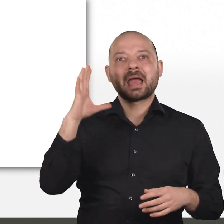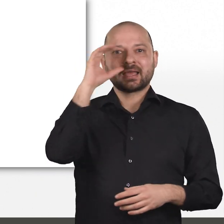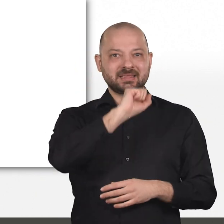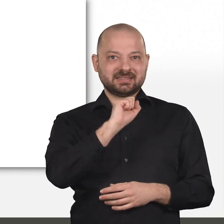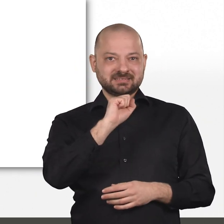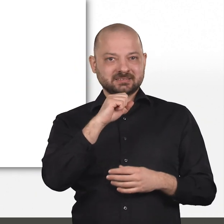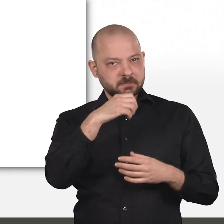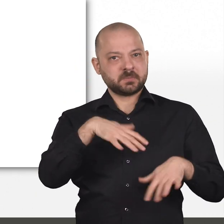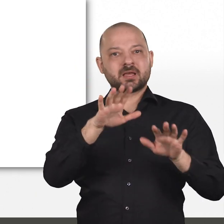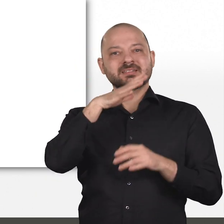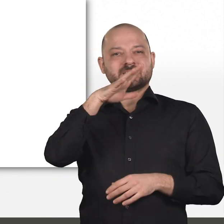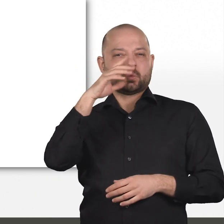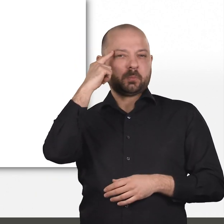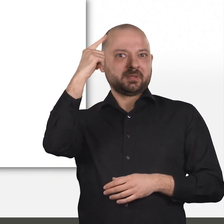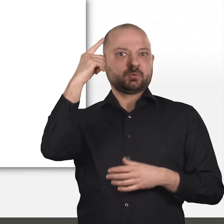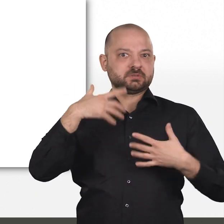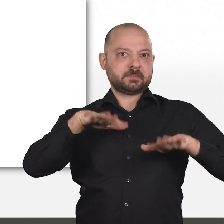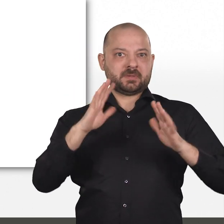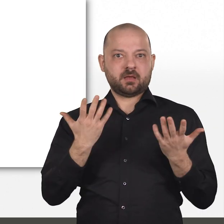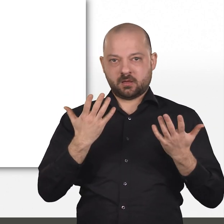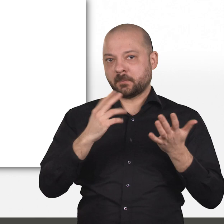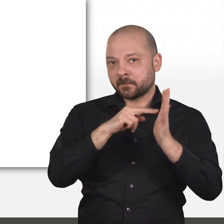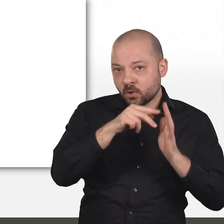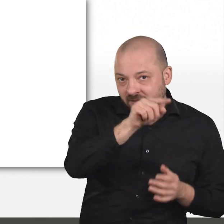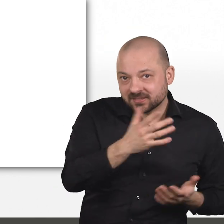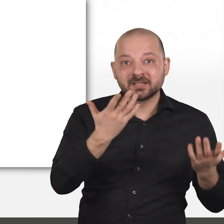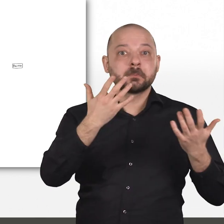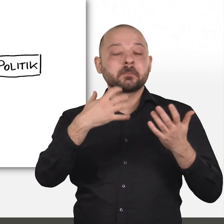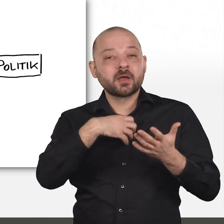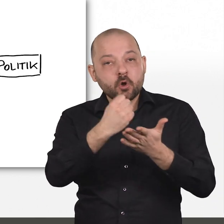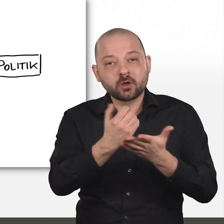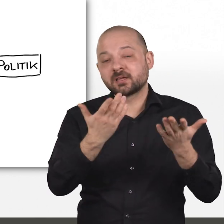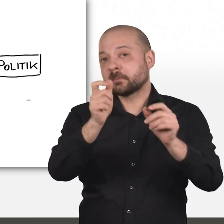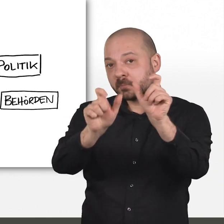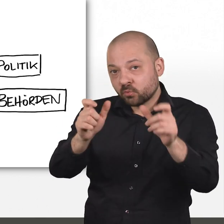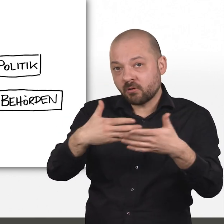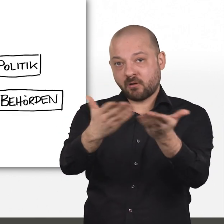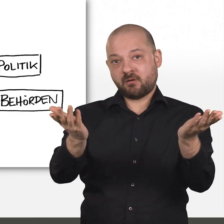wichtige fachliche Erkenntnisse, die zur Stärkung des Risikobewusstseins von Politik, Behörden